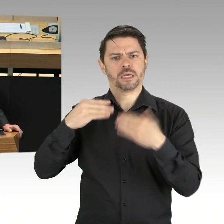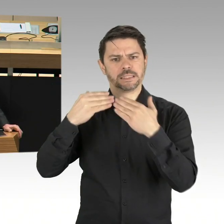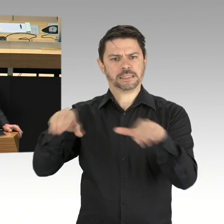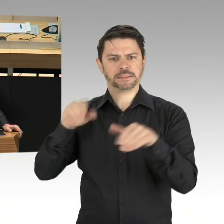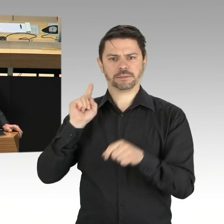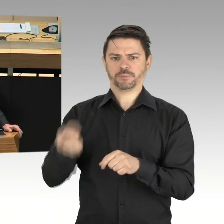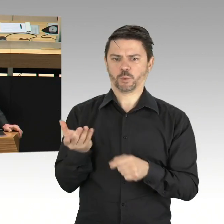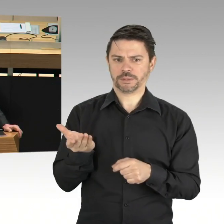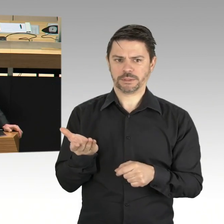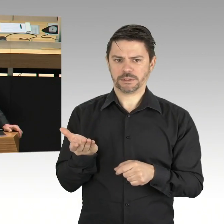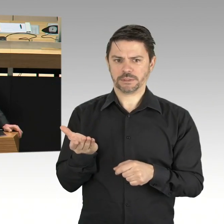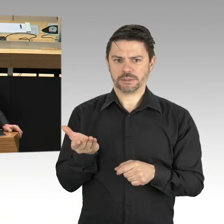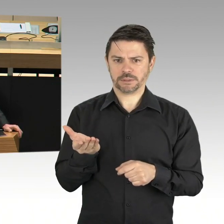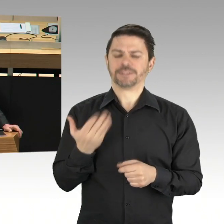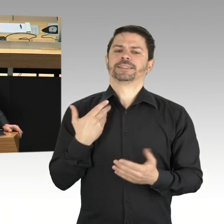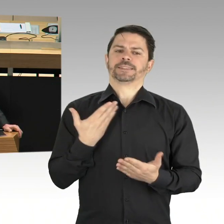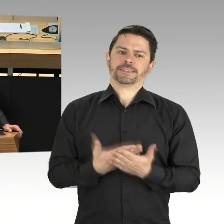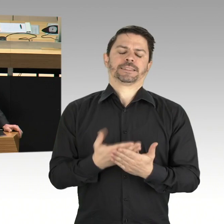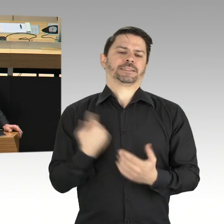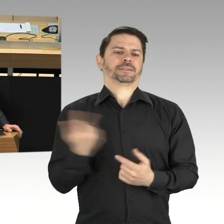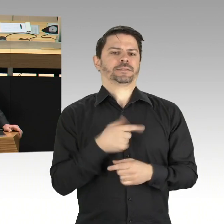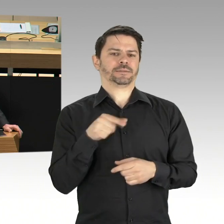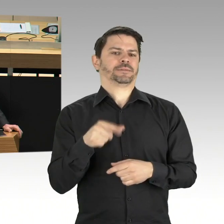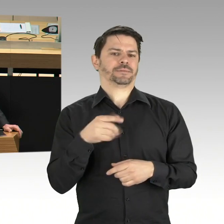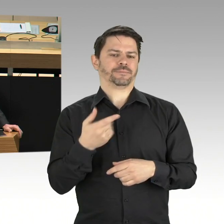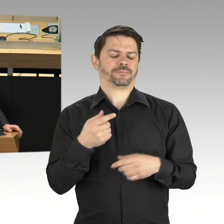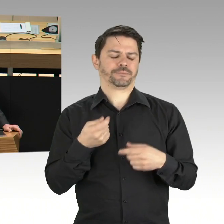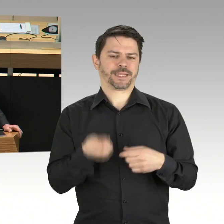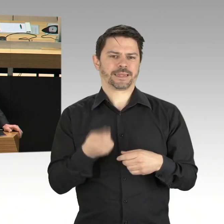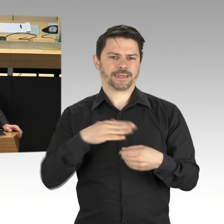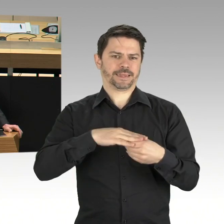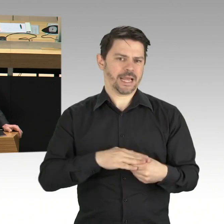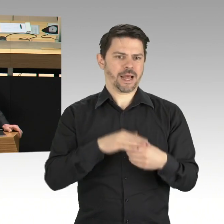Wir würden die Immobilieneigentümer massenhaft in den Ruin treiben.